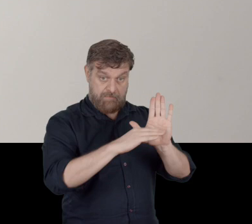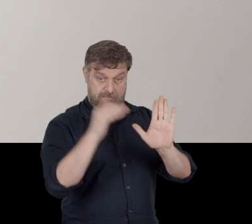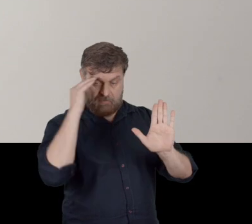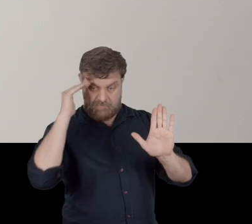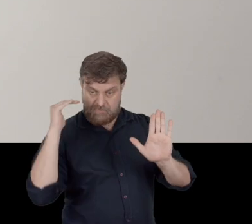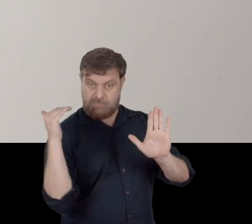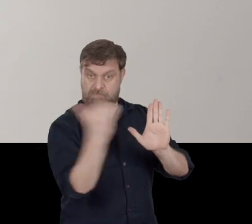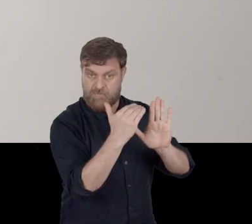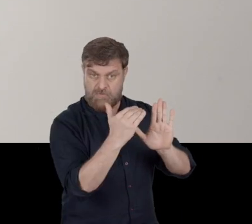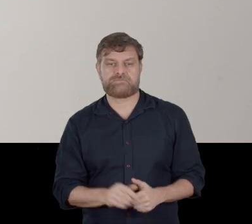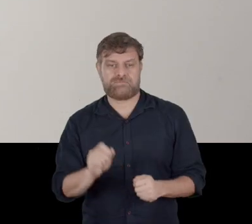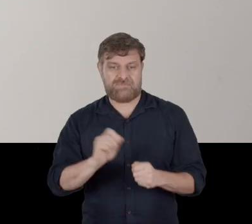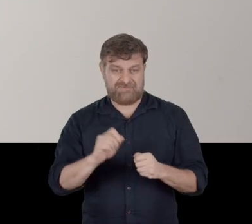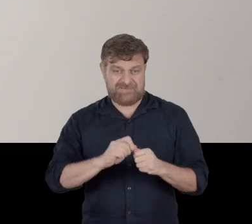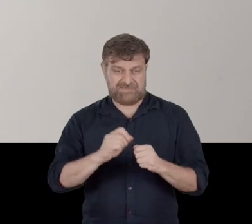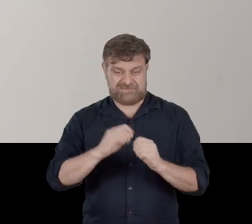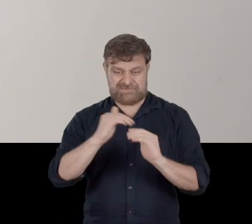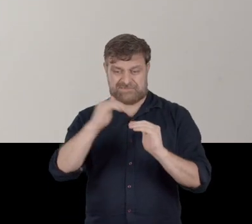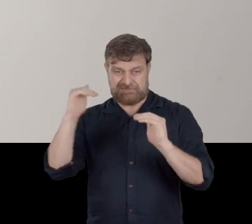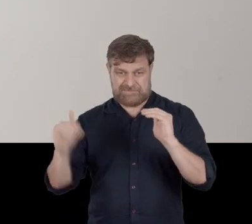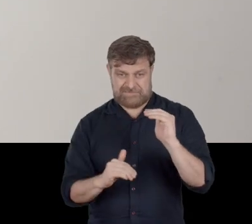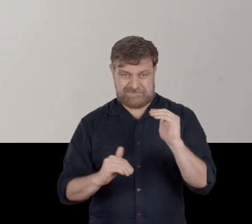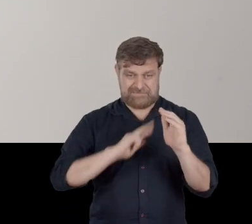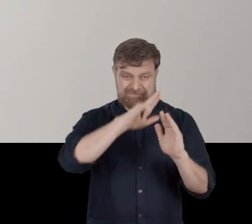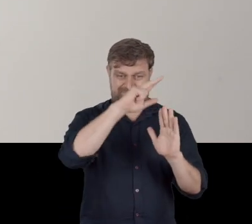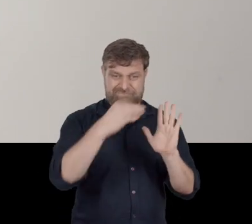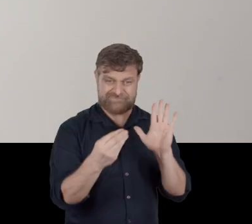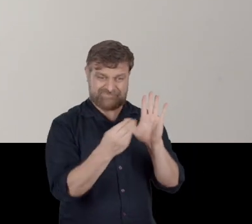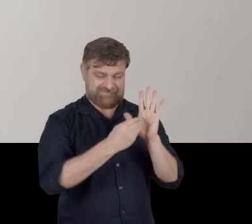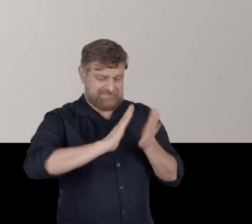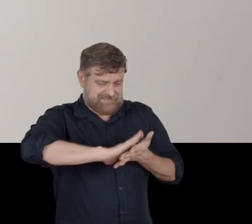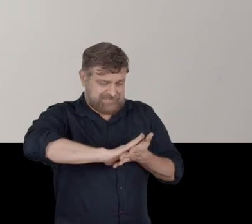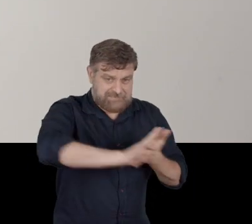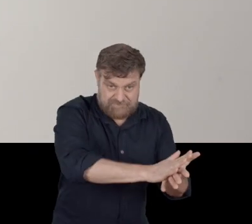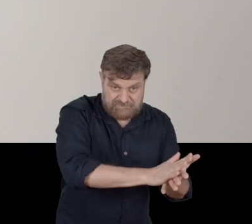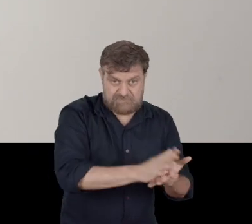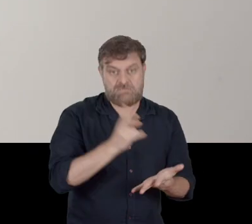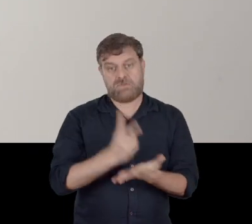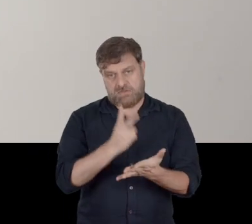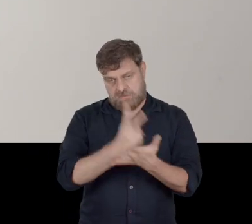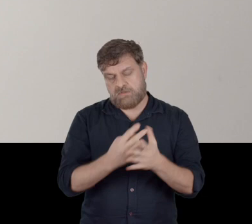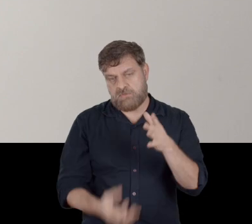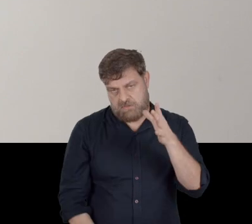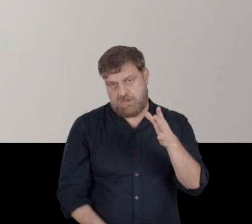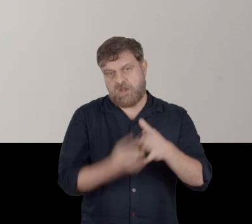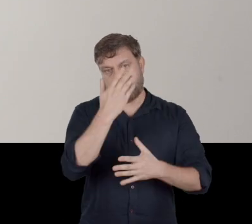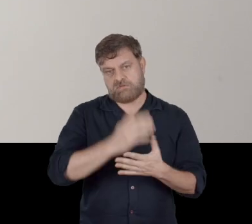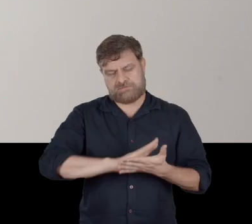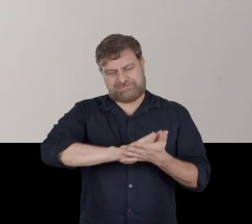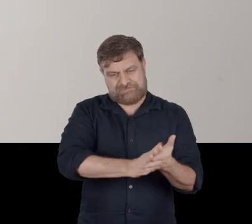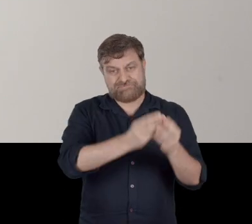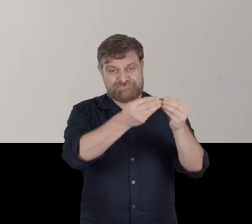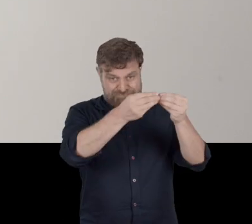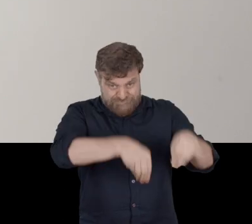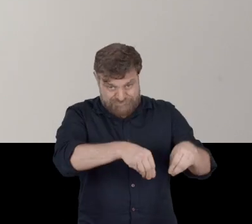mitigar ao máximo os prejuízos que você está causando ao meio ambiente, porque sempre tem algum tipo de impacto ambiental,